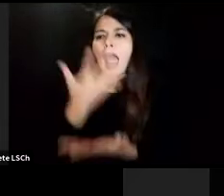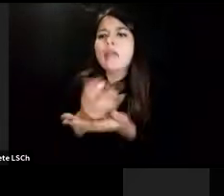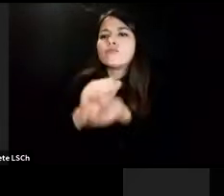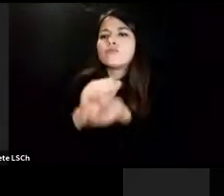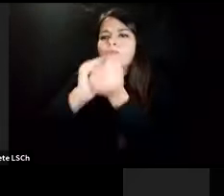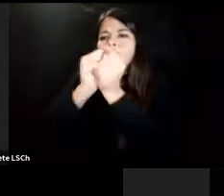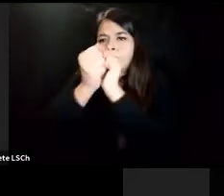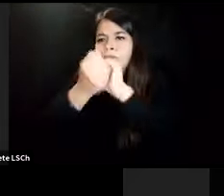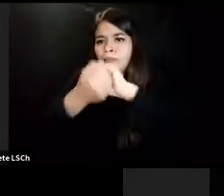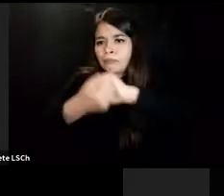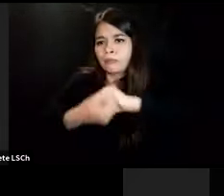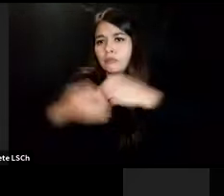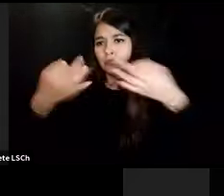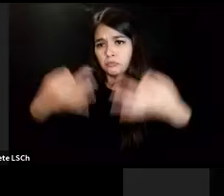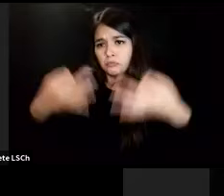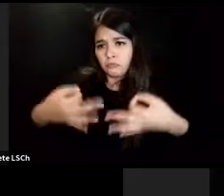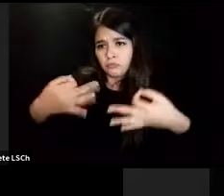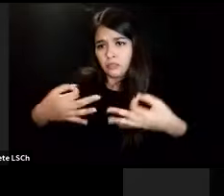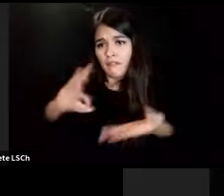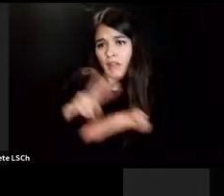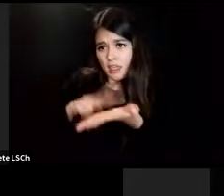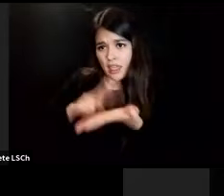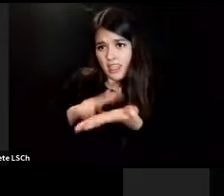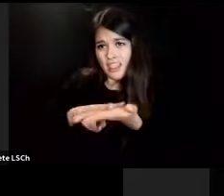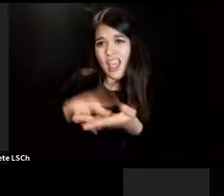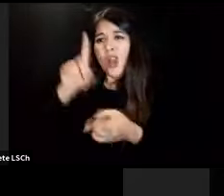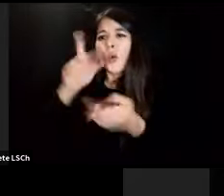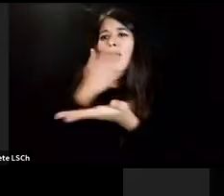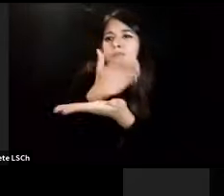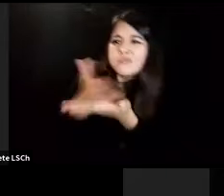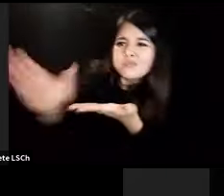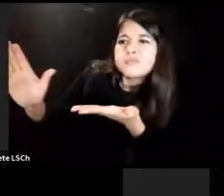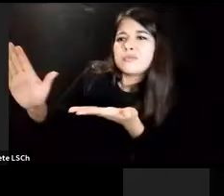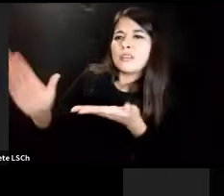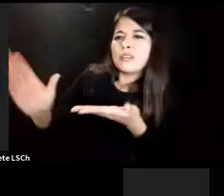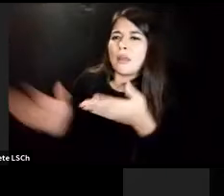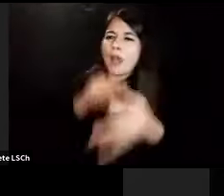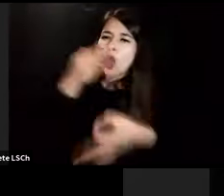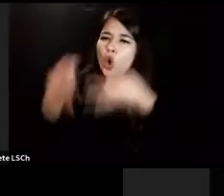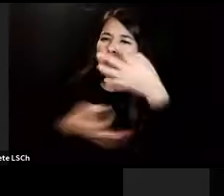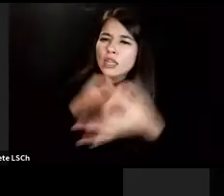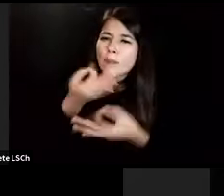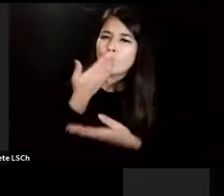veces hay cosas que se dejan de lado para poder contar mejor la historia, entonces